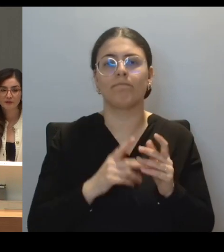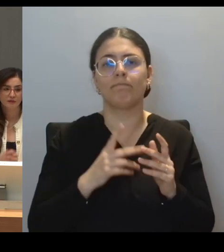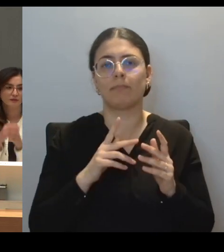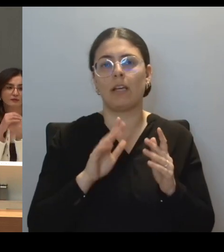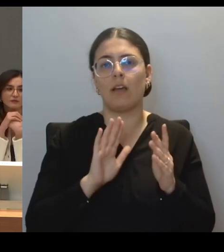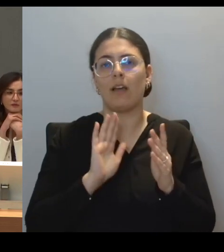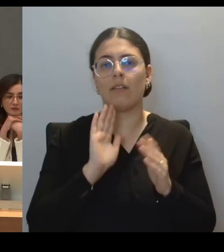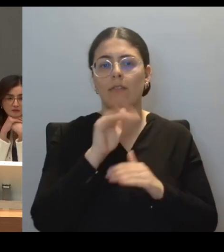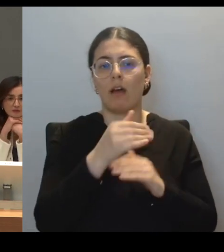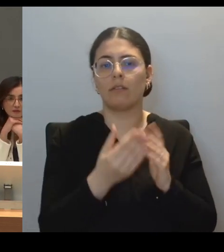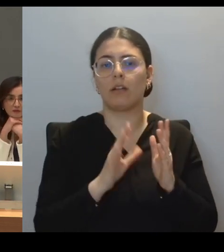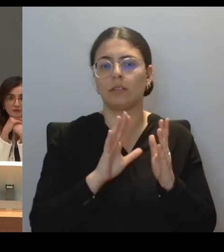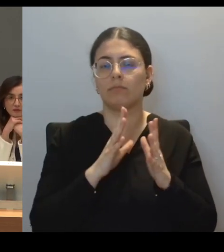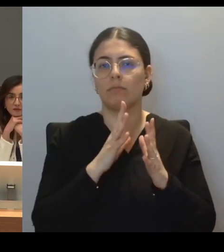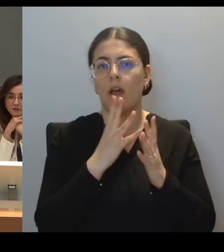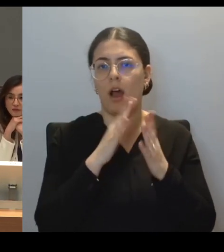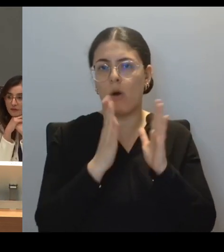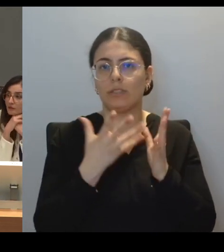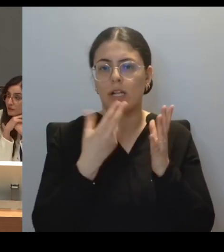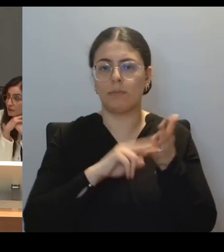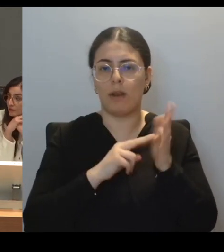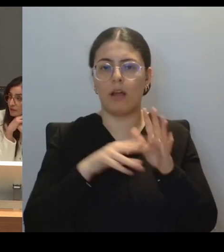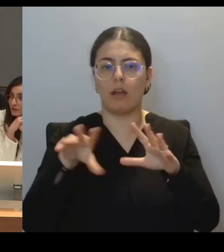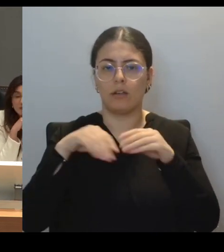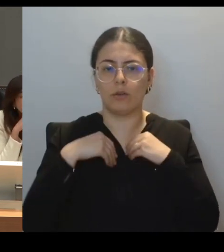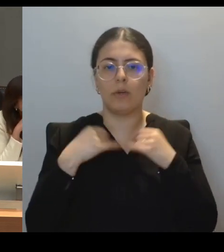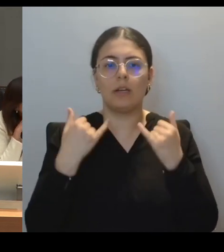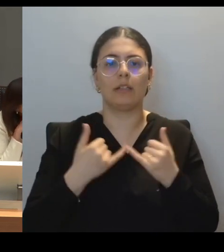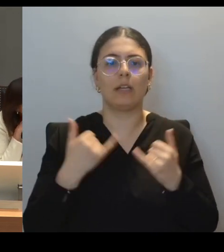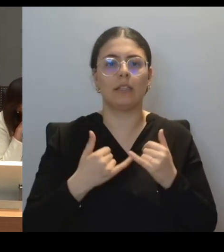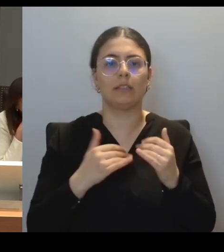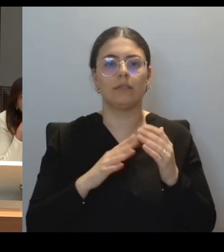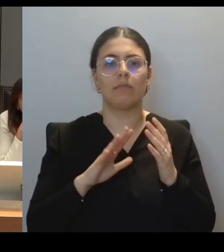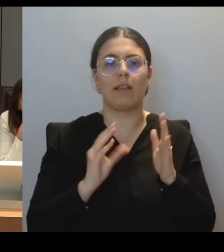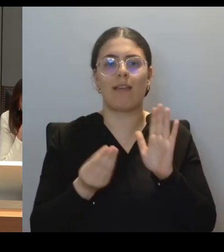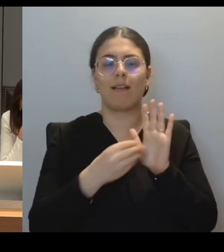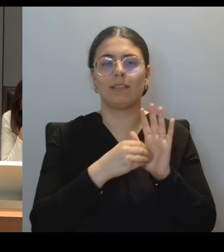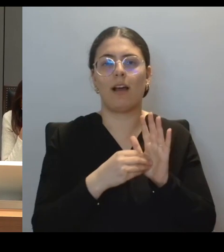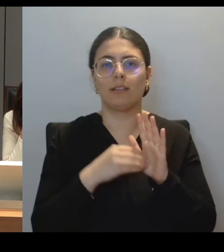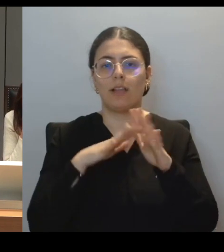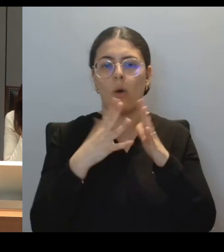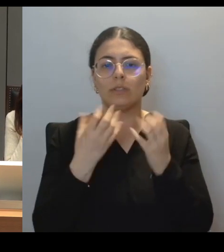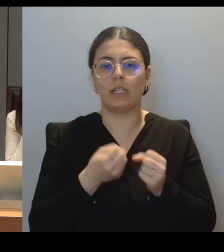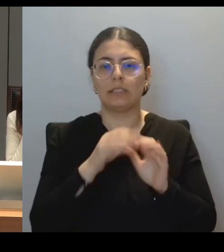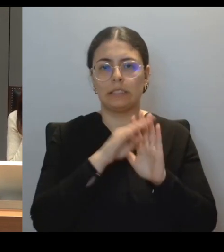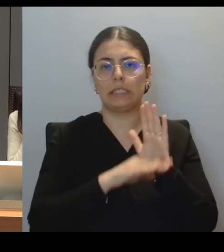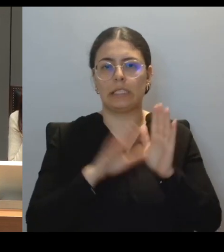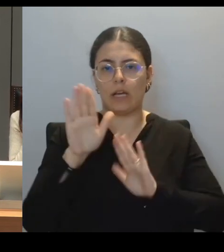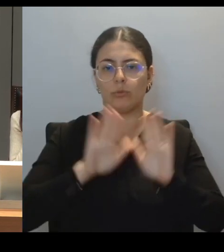Nachtragshaushaltsgesetz abgestimmt. Wer das Nachtragshaushaltsgesetz annehmen möchte, den bitte ich jetzt um das Handzeichen